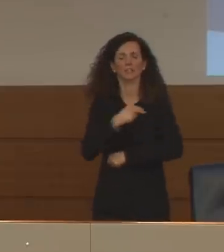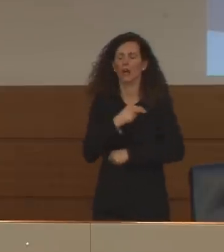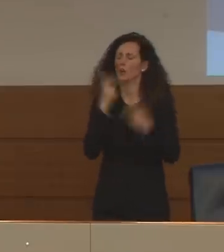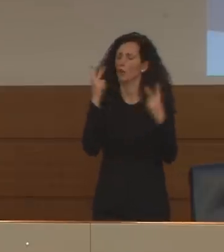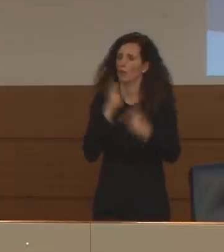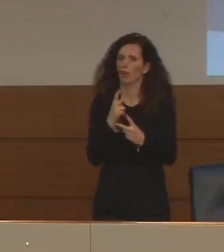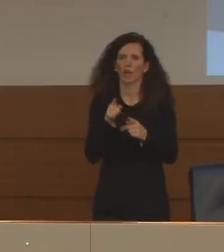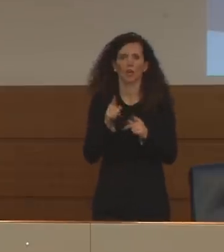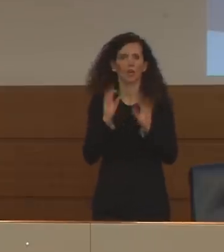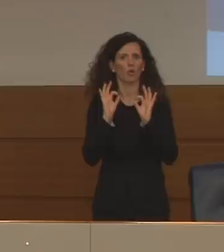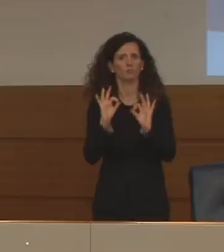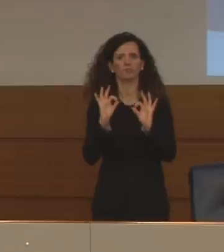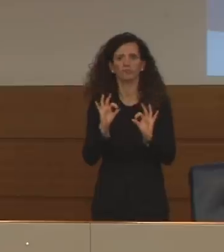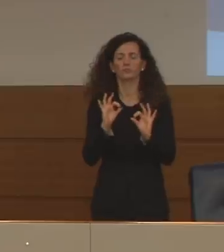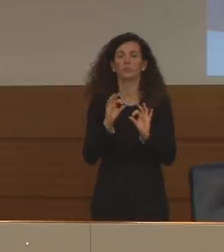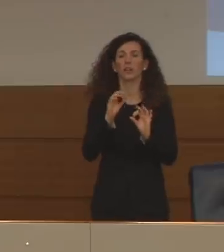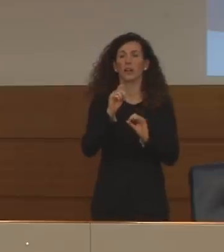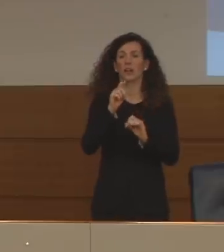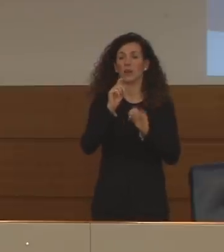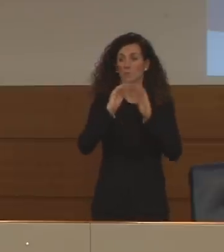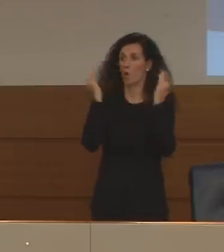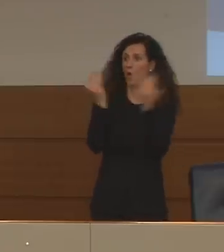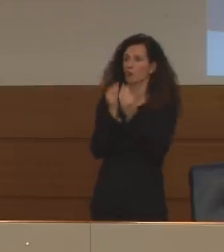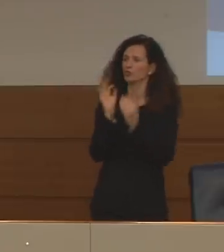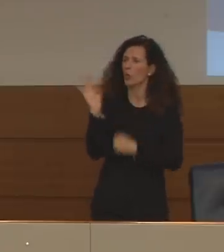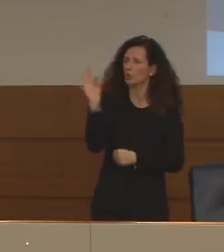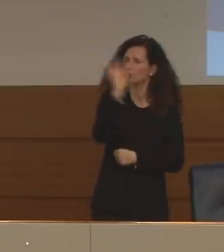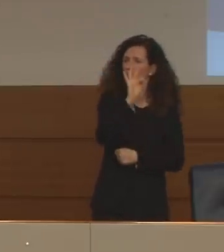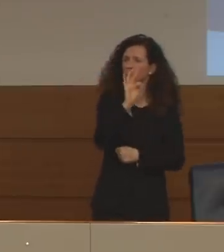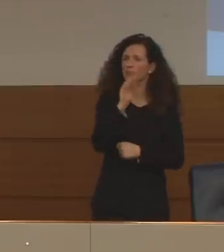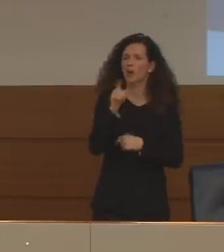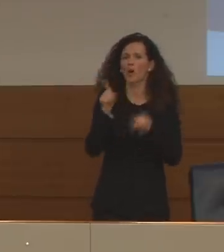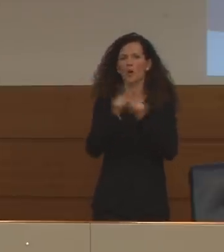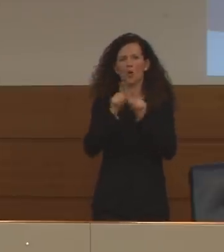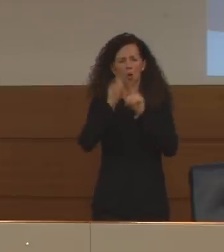un accuratezza non solo diagnostica quindi di definizione delle cause di